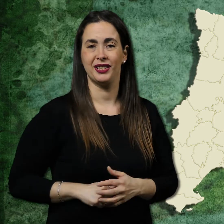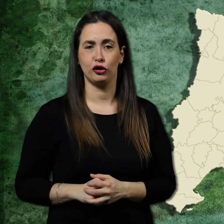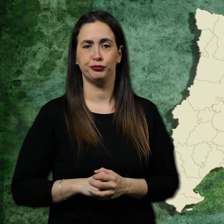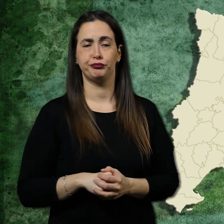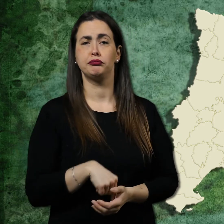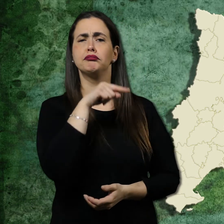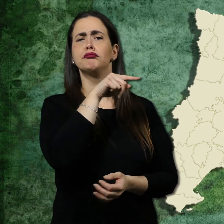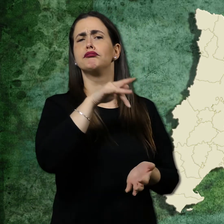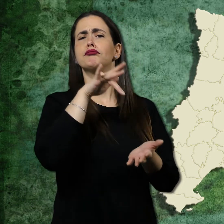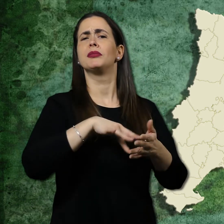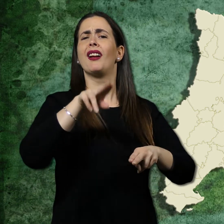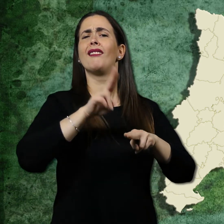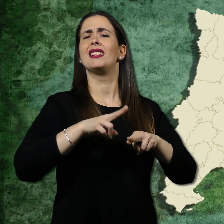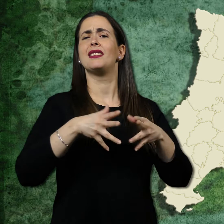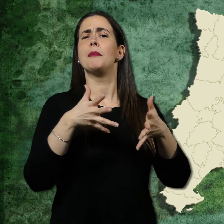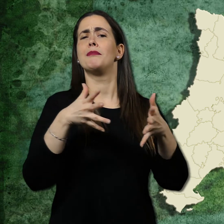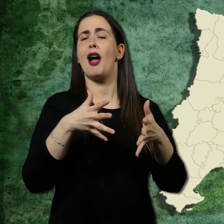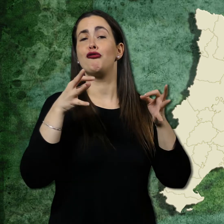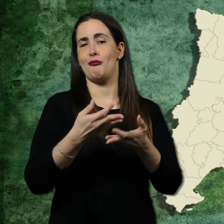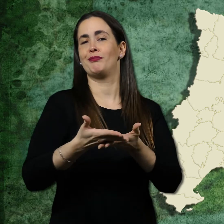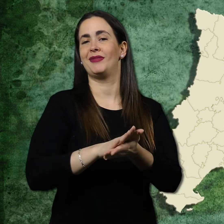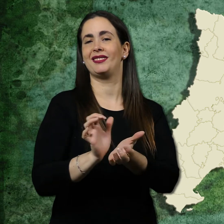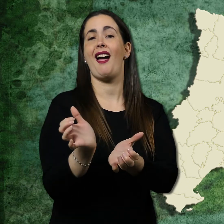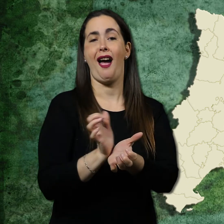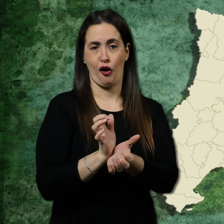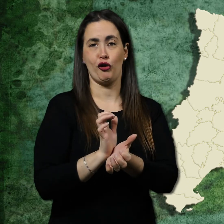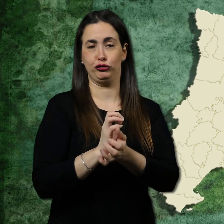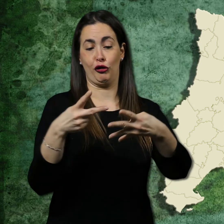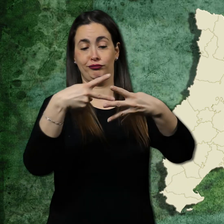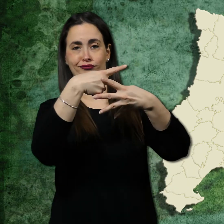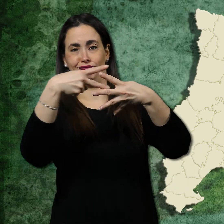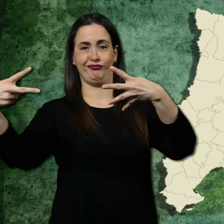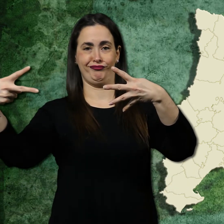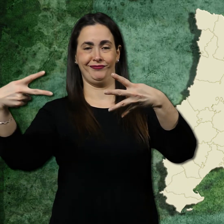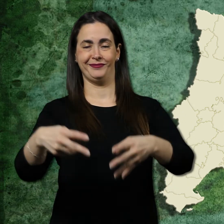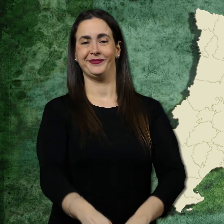Festa major: primera quinzena d’agost.